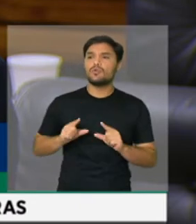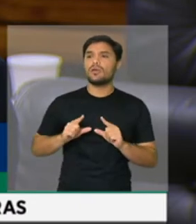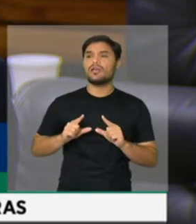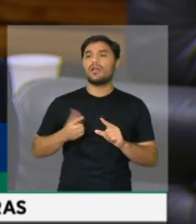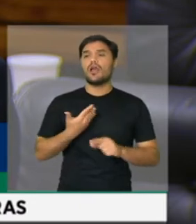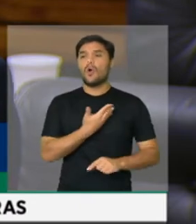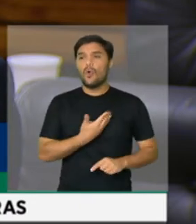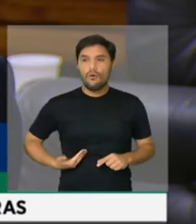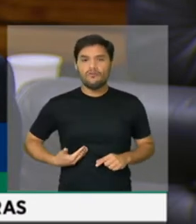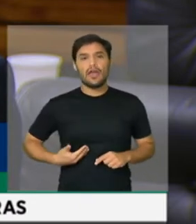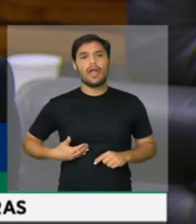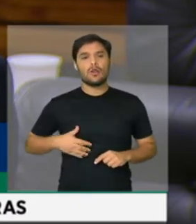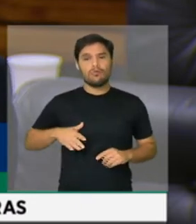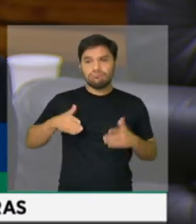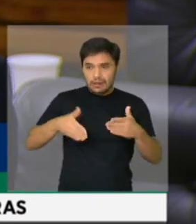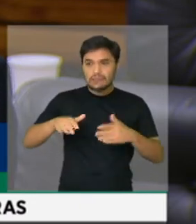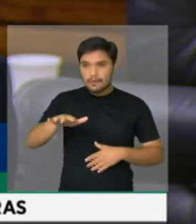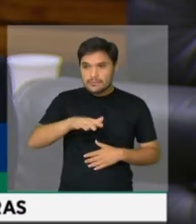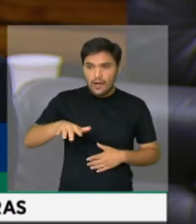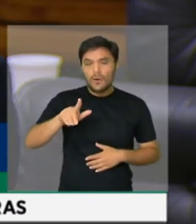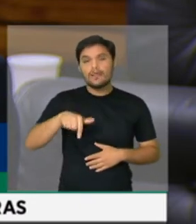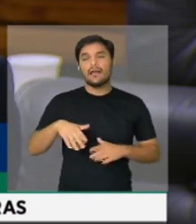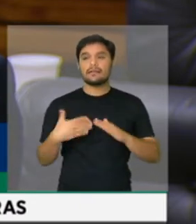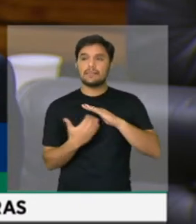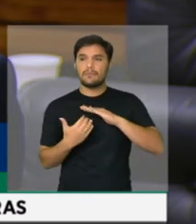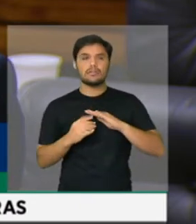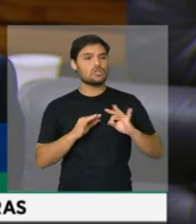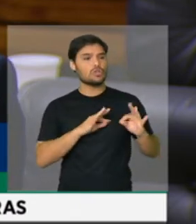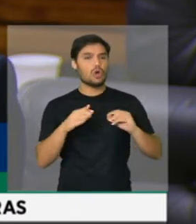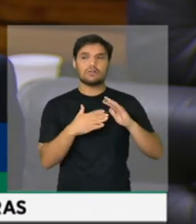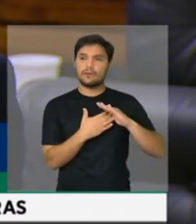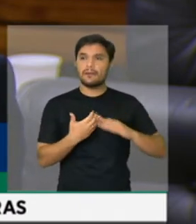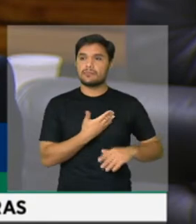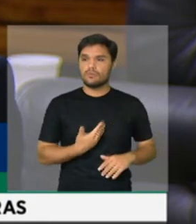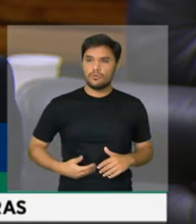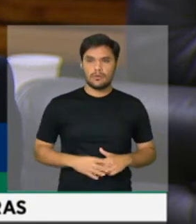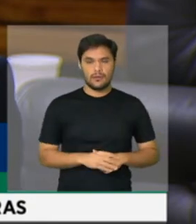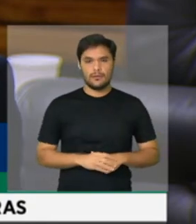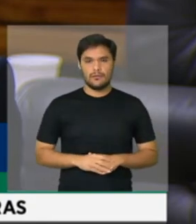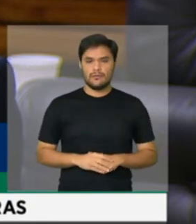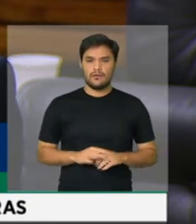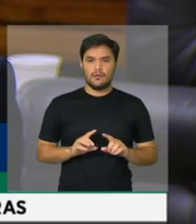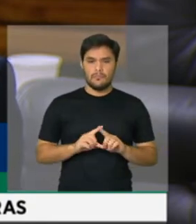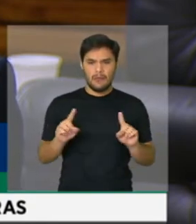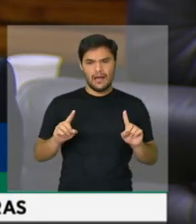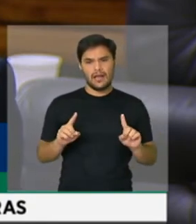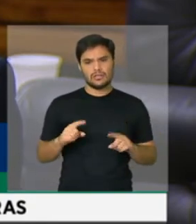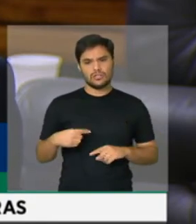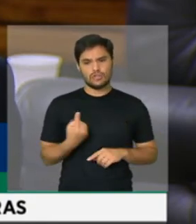ORIENTA O NOVO? -- [DEP. PAULO GANIME]: PRESIDENTE, O NOVO ORIENTA SIM, O NOVO É FAVORÁVEL A MP AO TEXTO ORIGINAL, QUEREMOS CAPITALIZAR, QUEREMOS